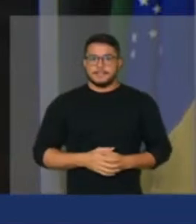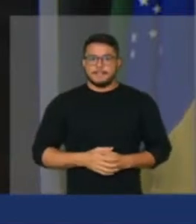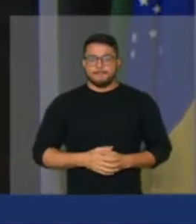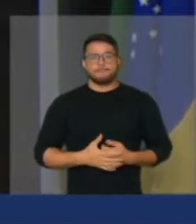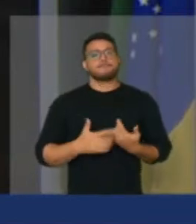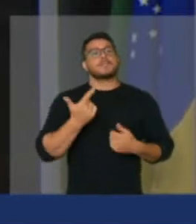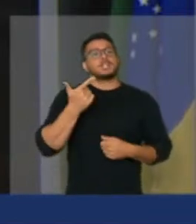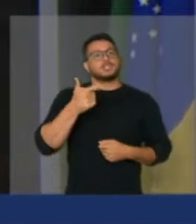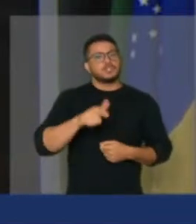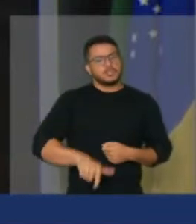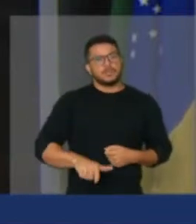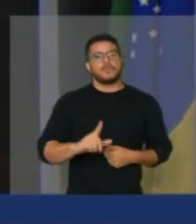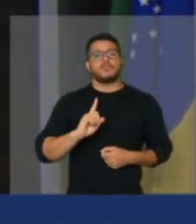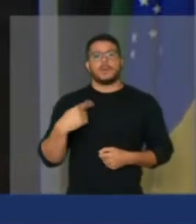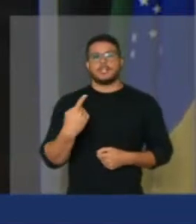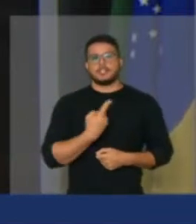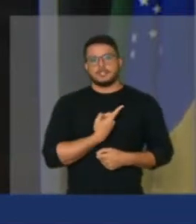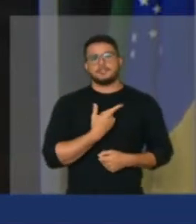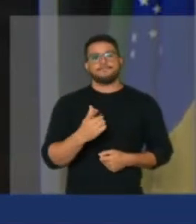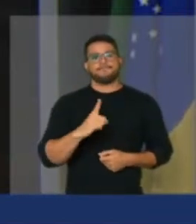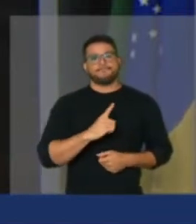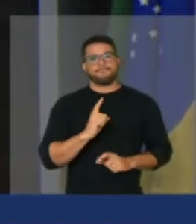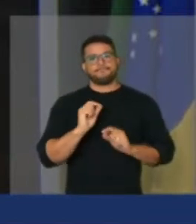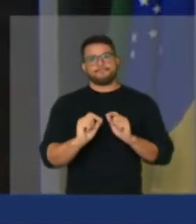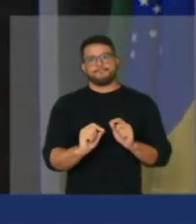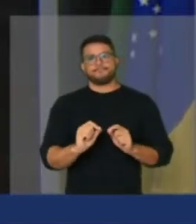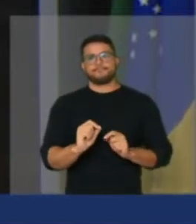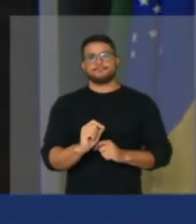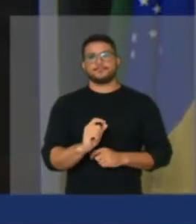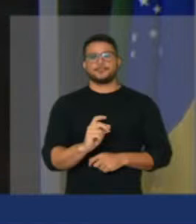GENTE VAI DAR UMA RESPOSTA SIMPLES E BURRA PARA UM PROBLEMA COMPLEXO. UMA